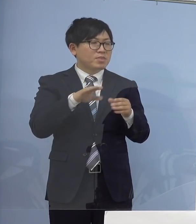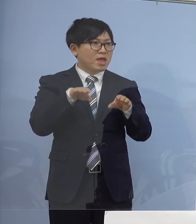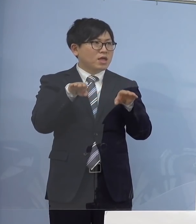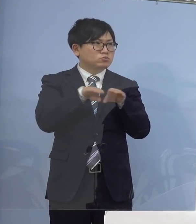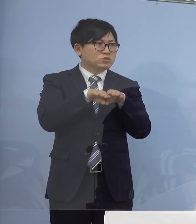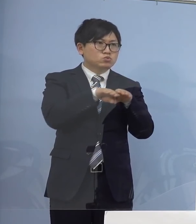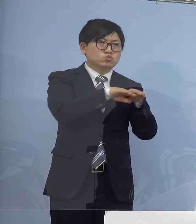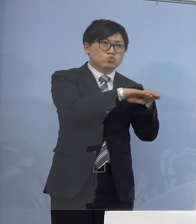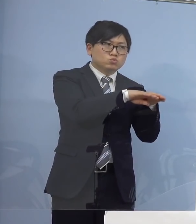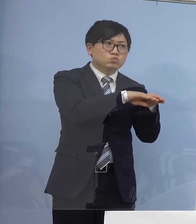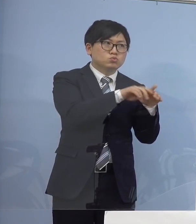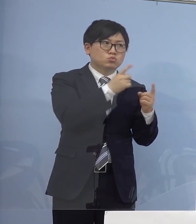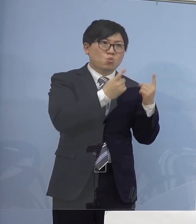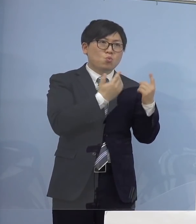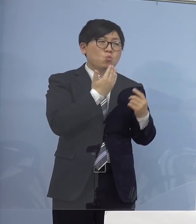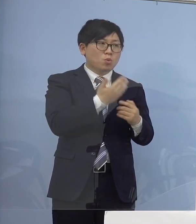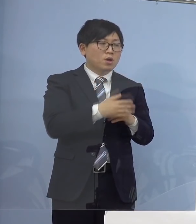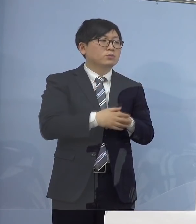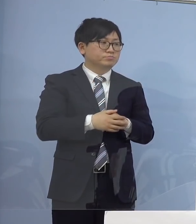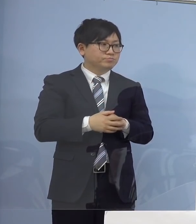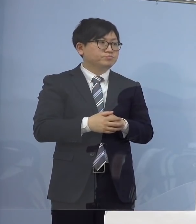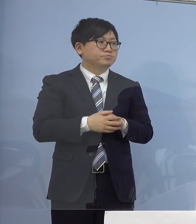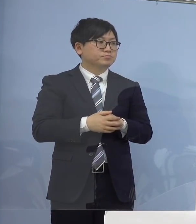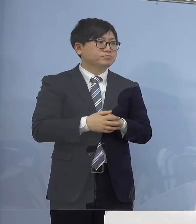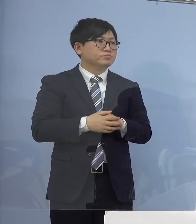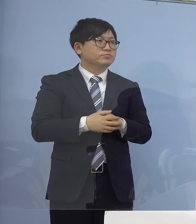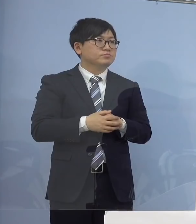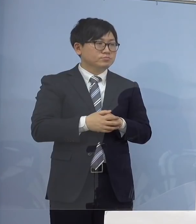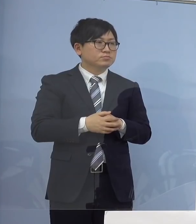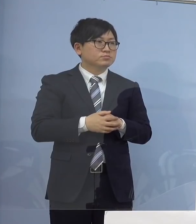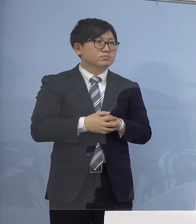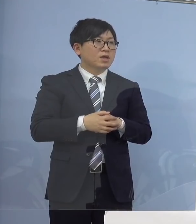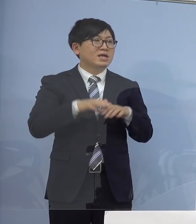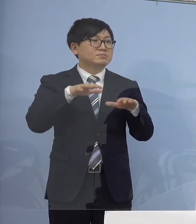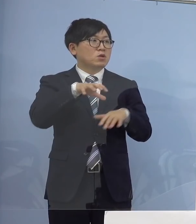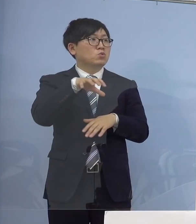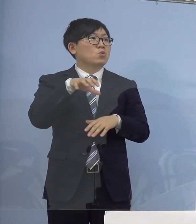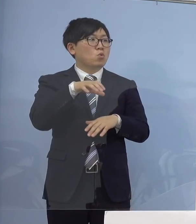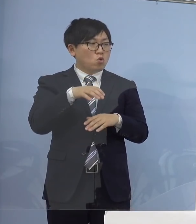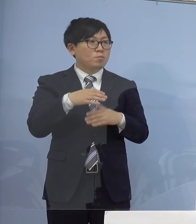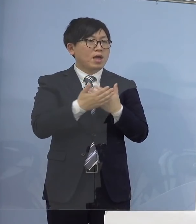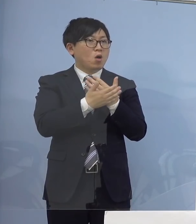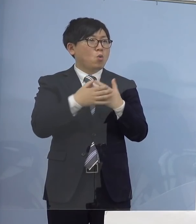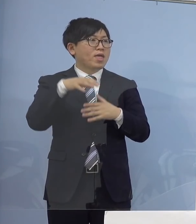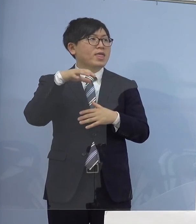（保健福祉部長） 一応、現時点では保健所の消毒が済み次第